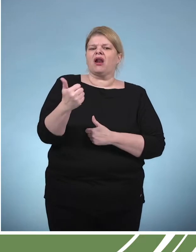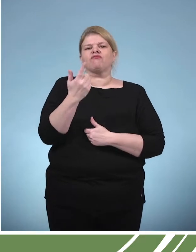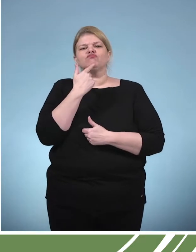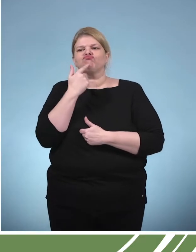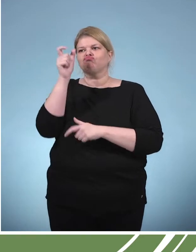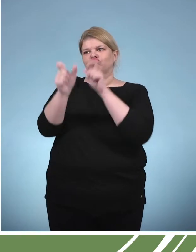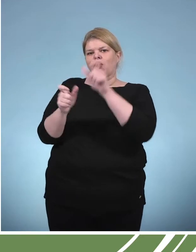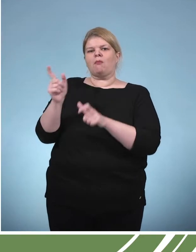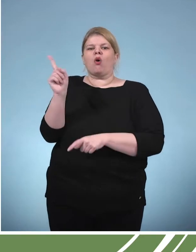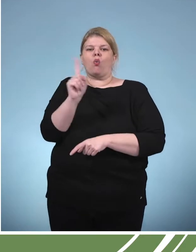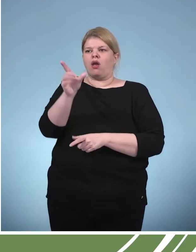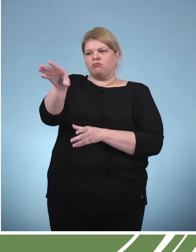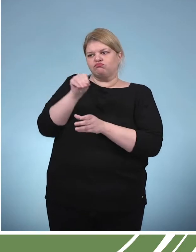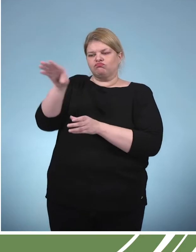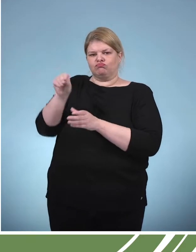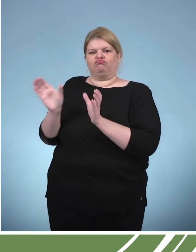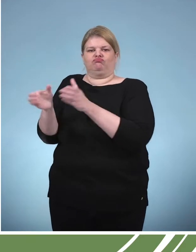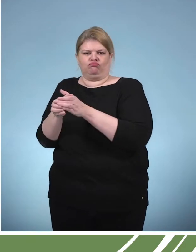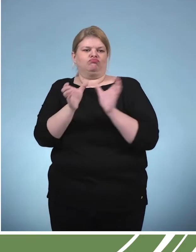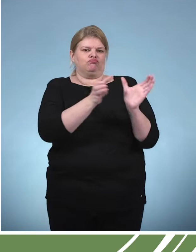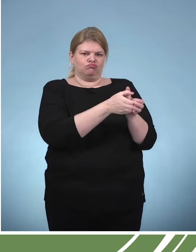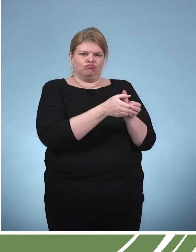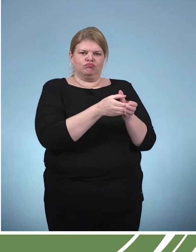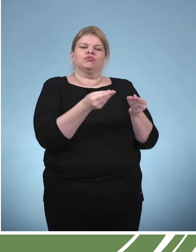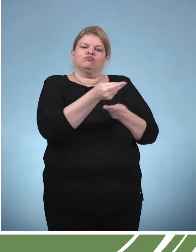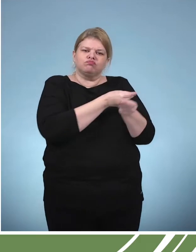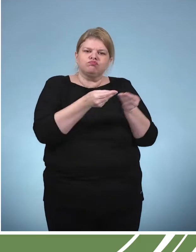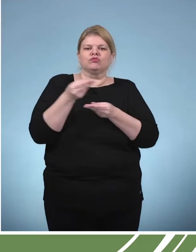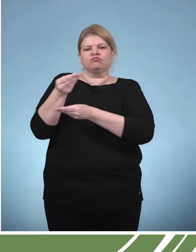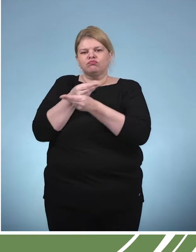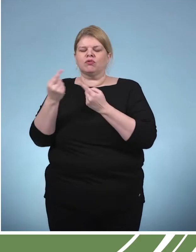In der kleinen Gruppe sollen die Teilnehmenden darüber diskutieren, welche Werte sie ausgewählt haben.